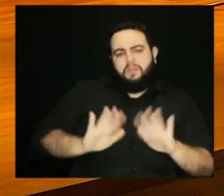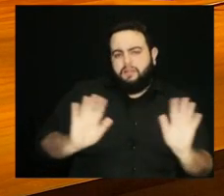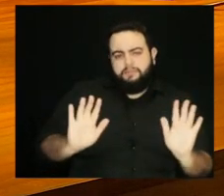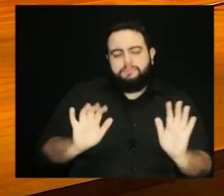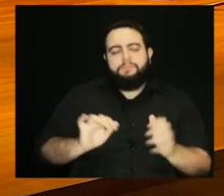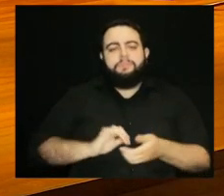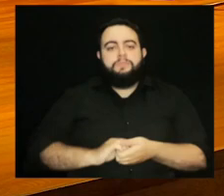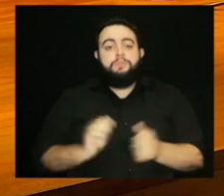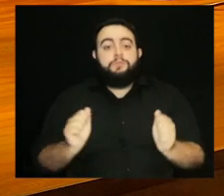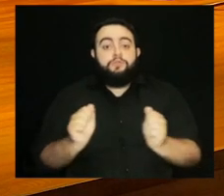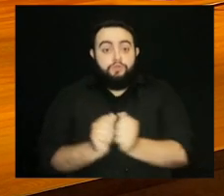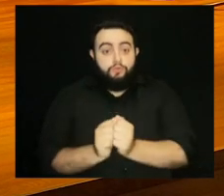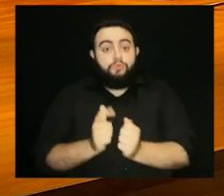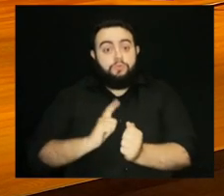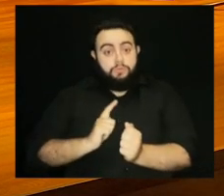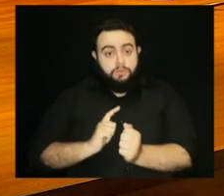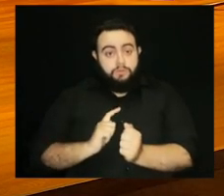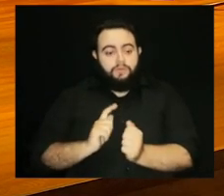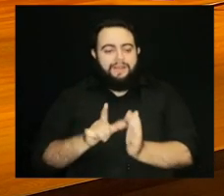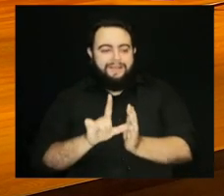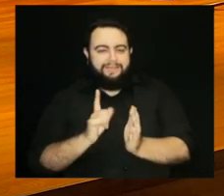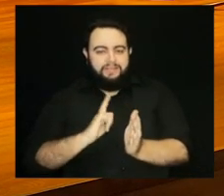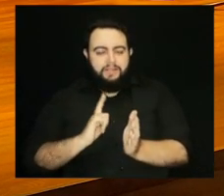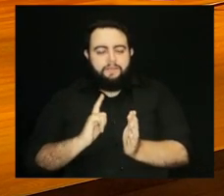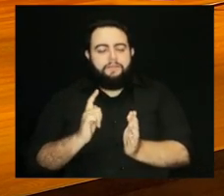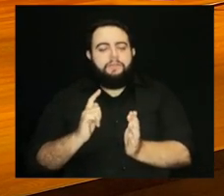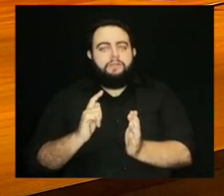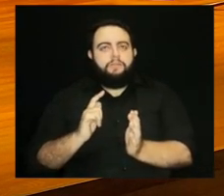uma tropa de bandeirantes. Não, um pouco depois deles